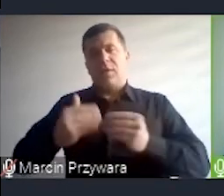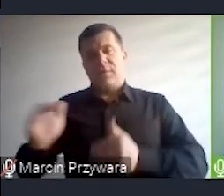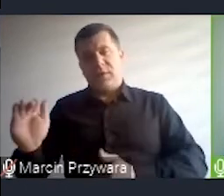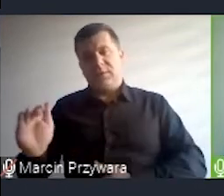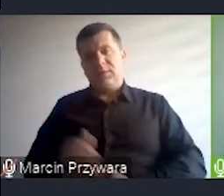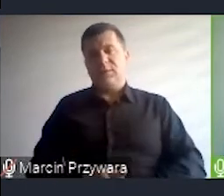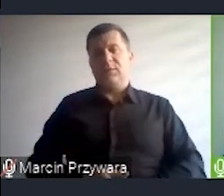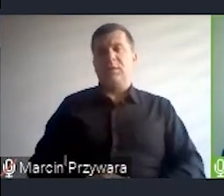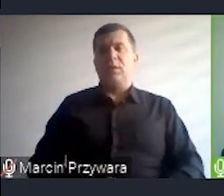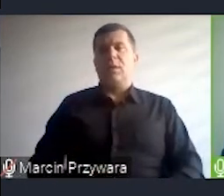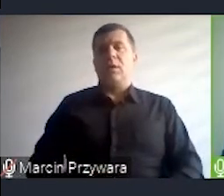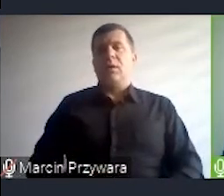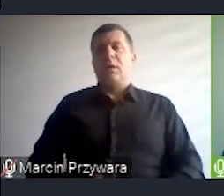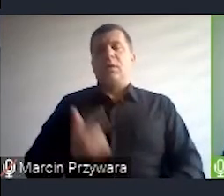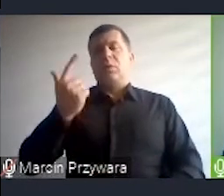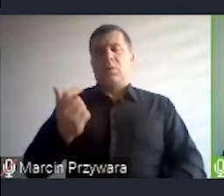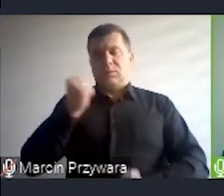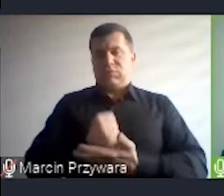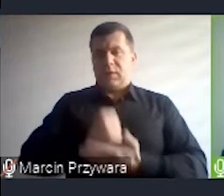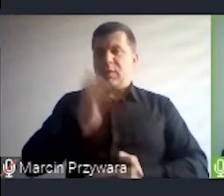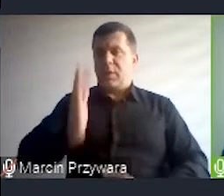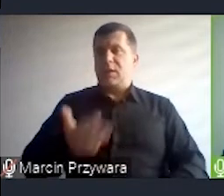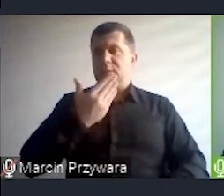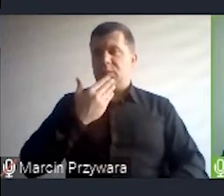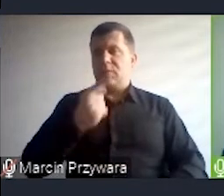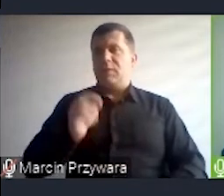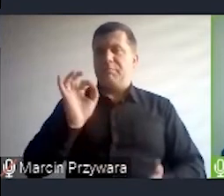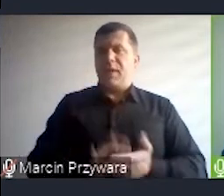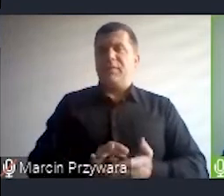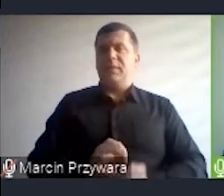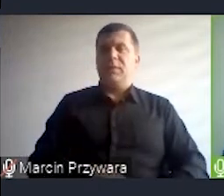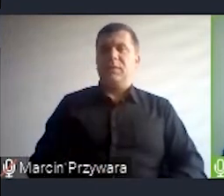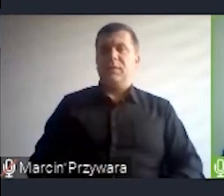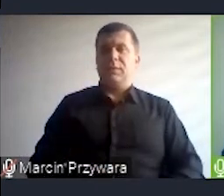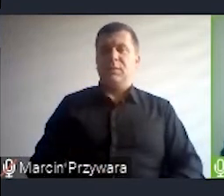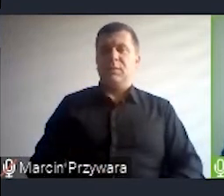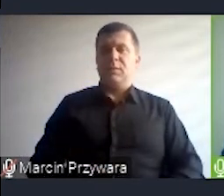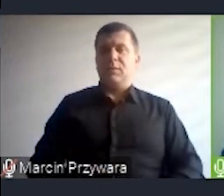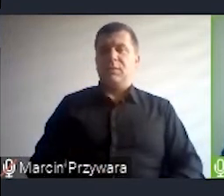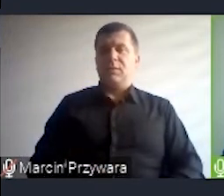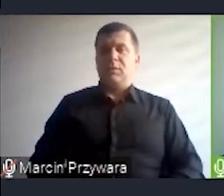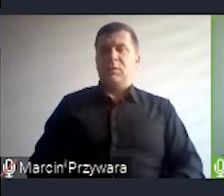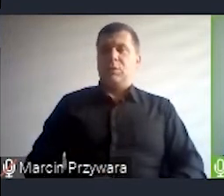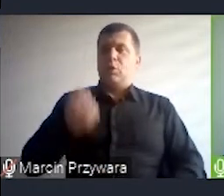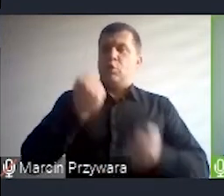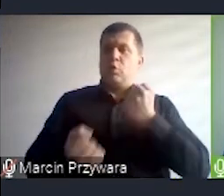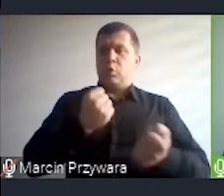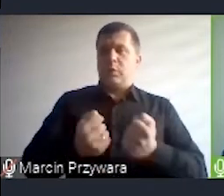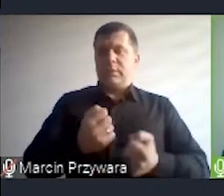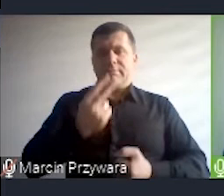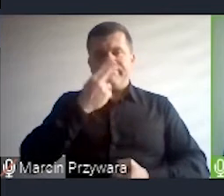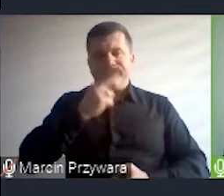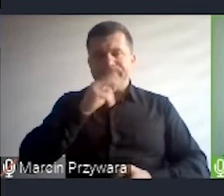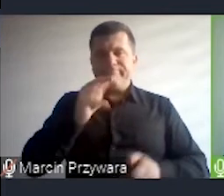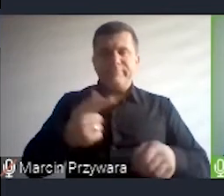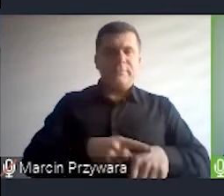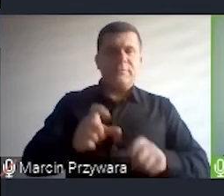a po drugie będziemy mówili tu o trudnej namacalności tego czasu,